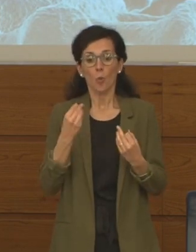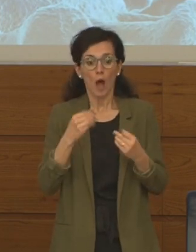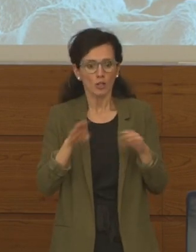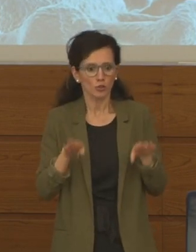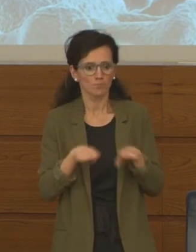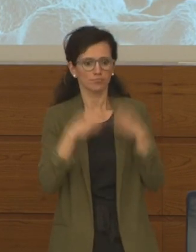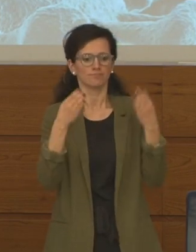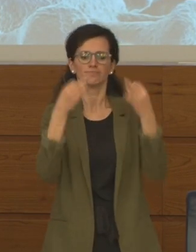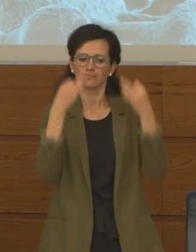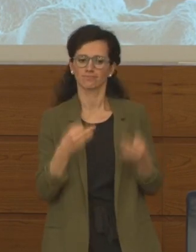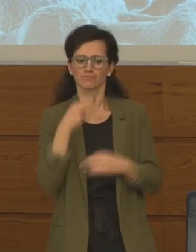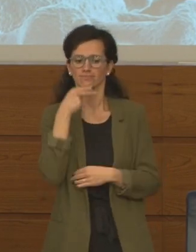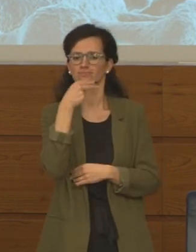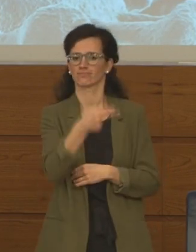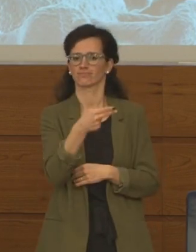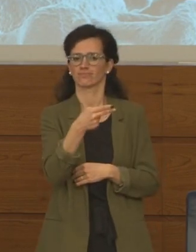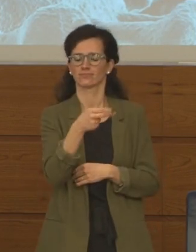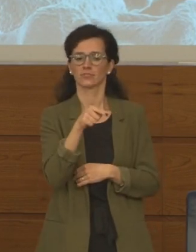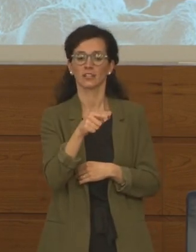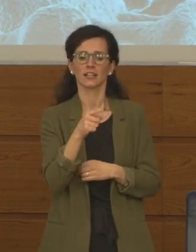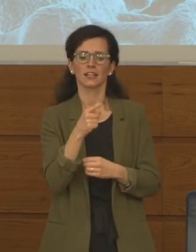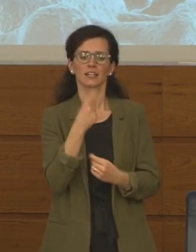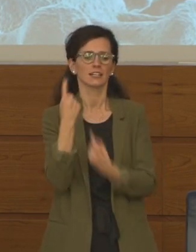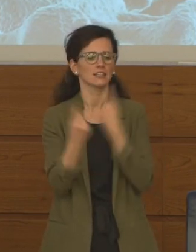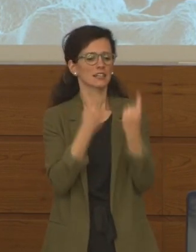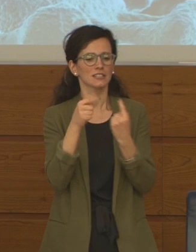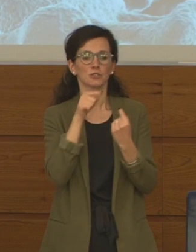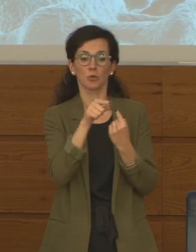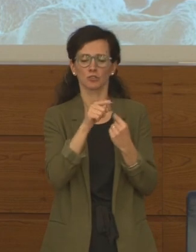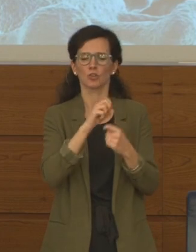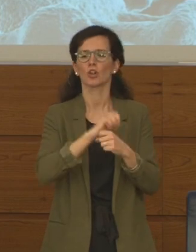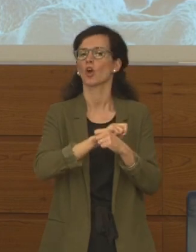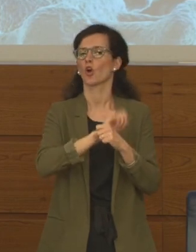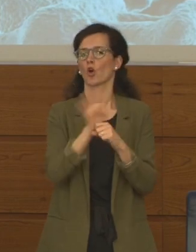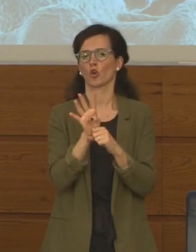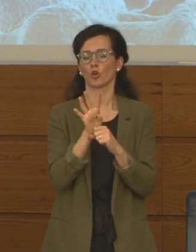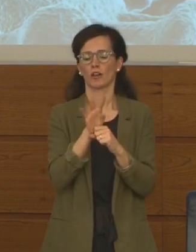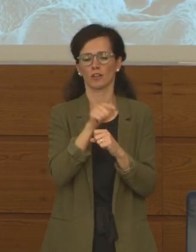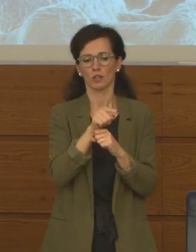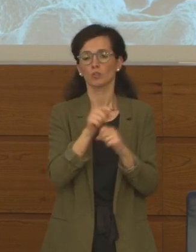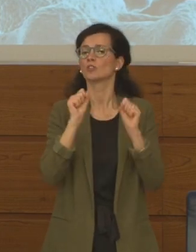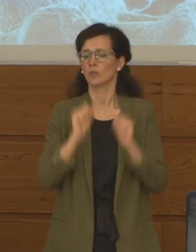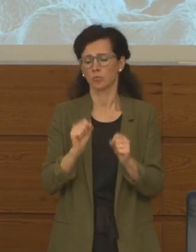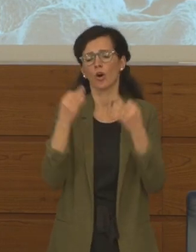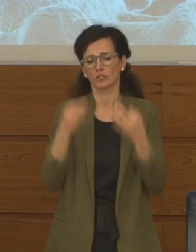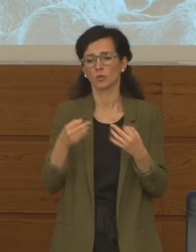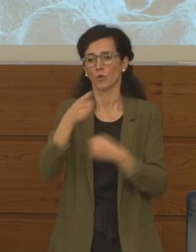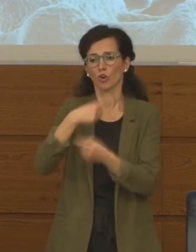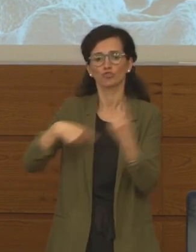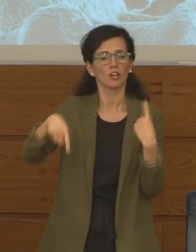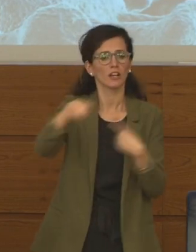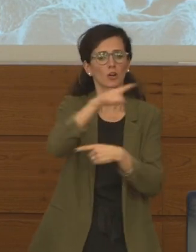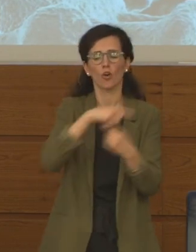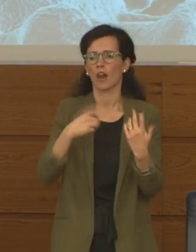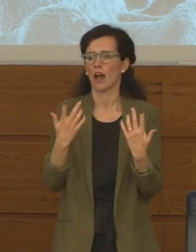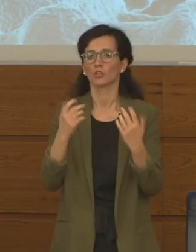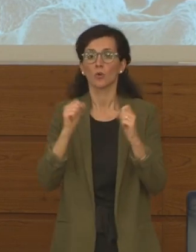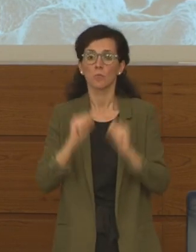il cosiddetto caso indice il coronavirus avrà circolato per una settimana o due